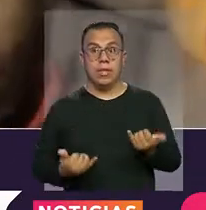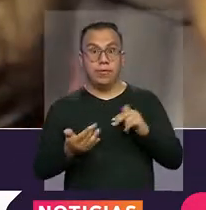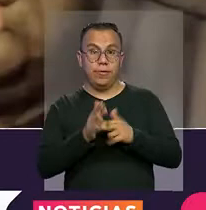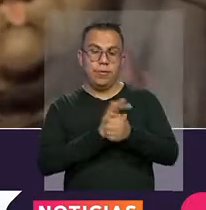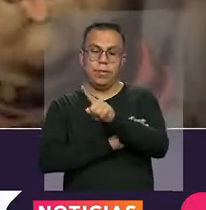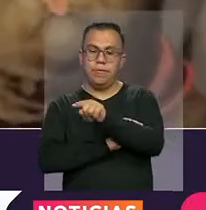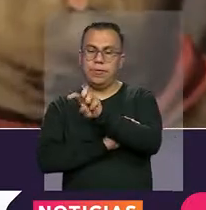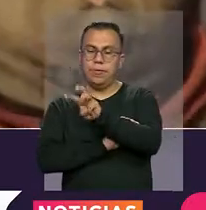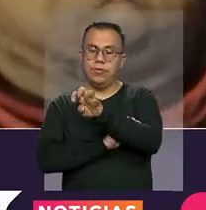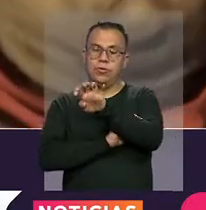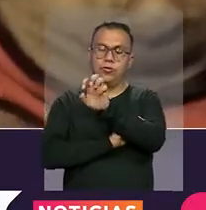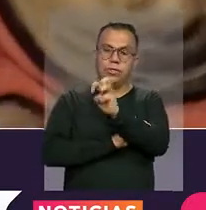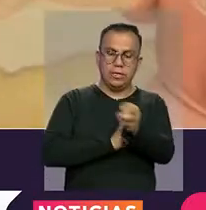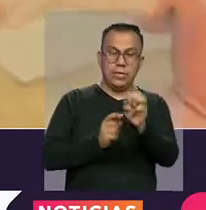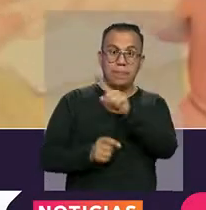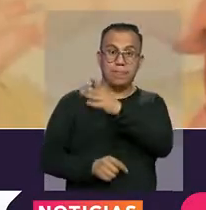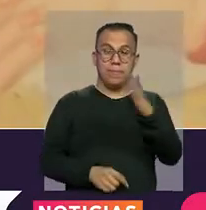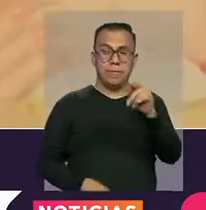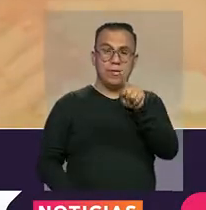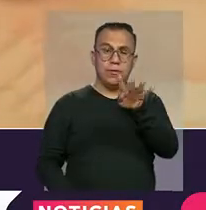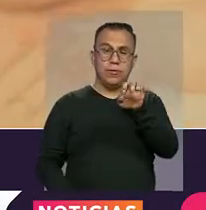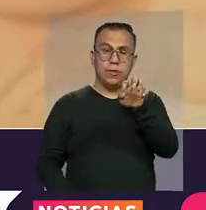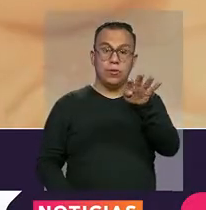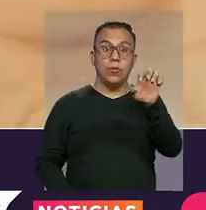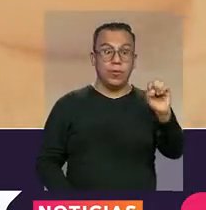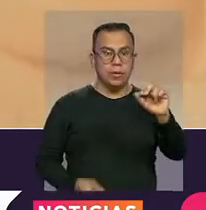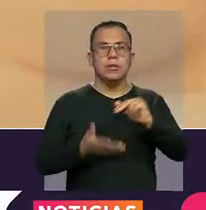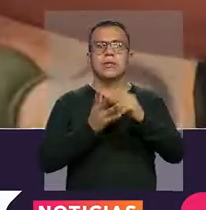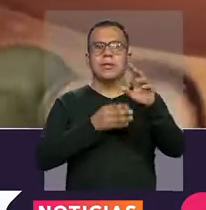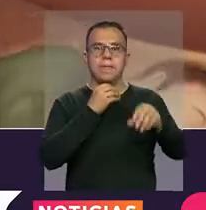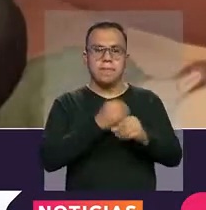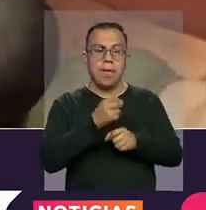MUSEO DEL BANCO DE LA REPúBLICA